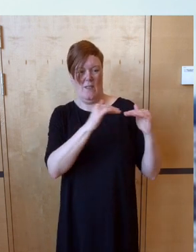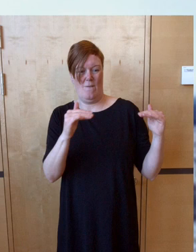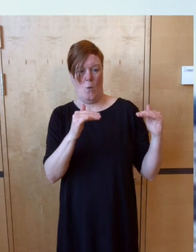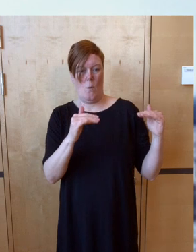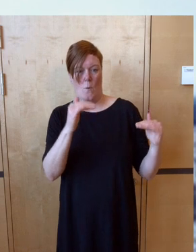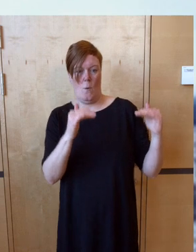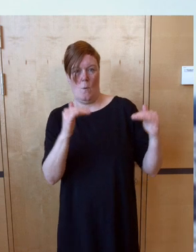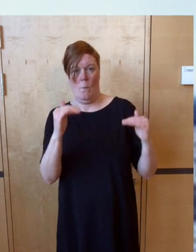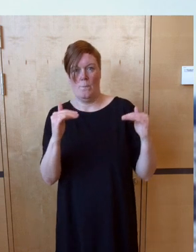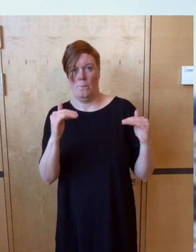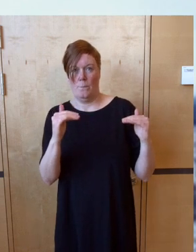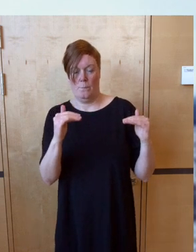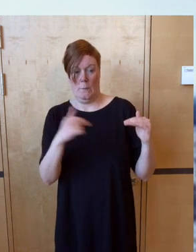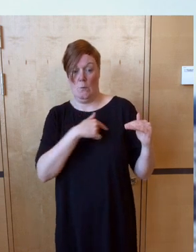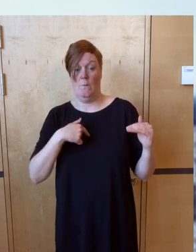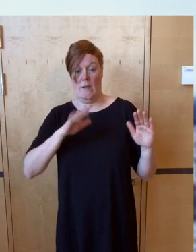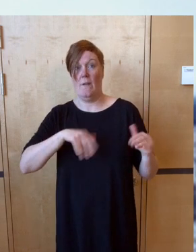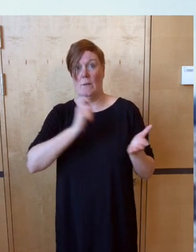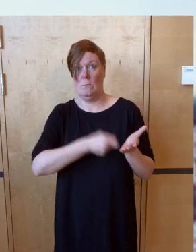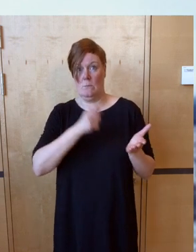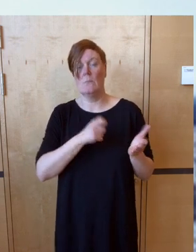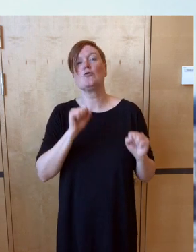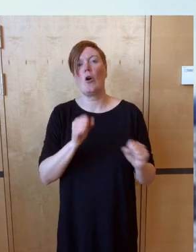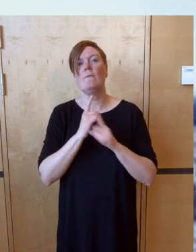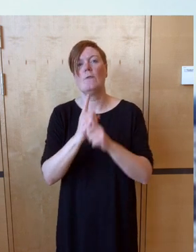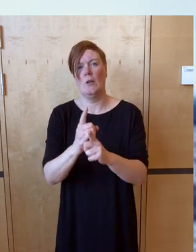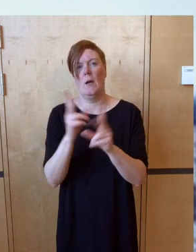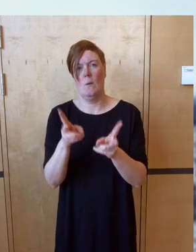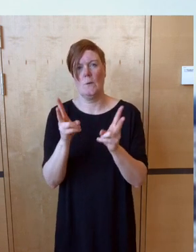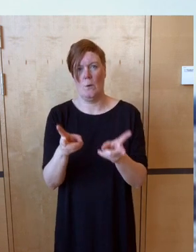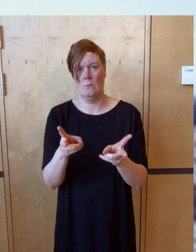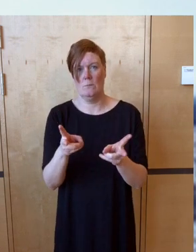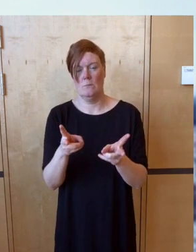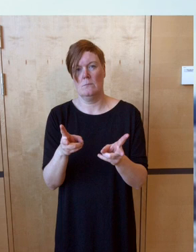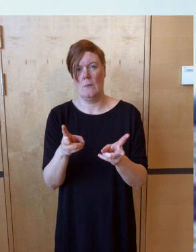Beslut om i fullmäktige också Det som föds både vad Överskotten och underskotten